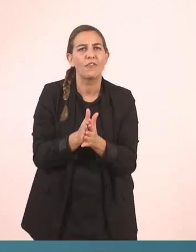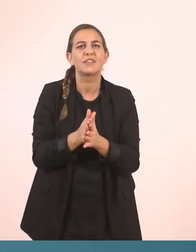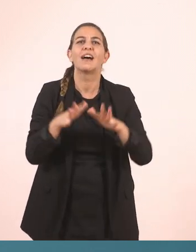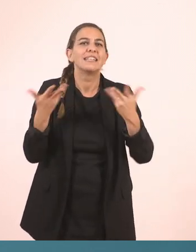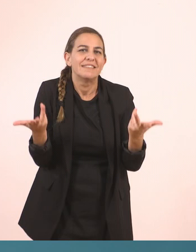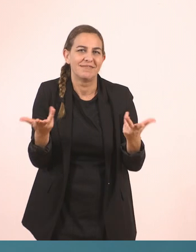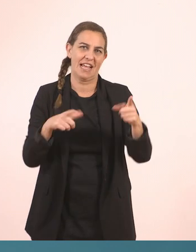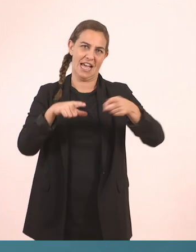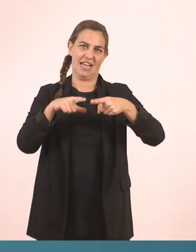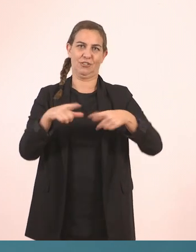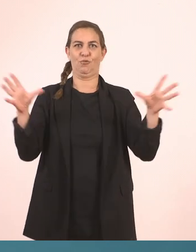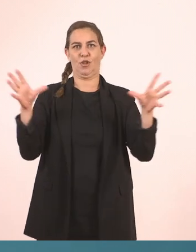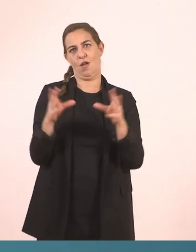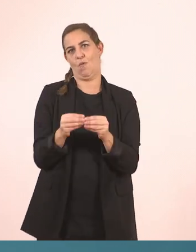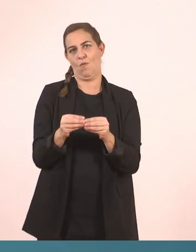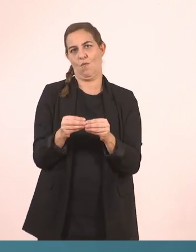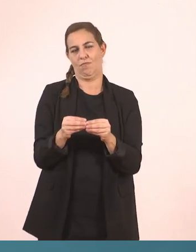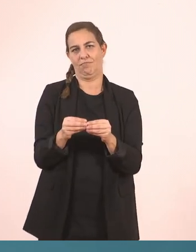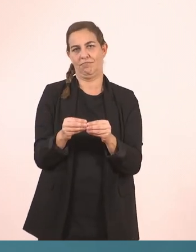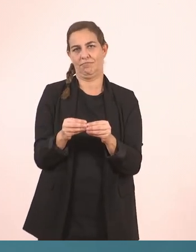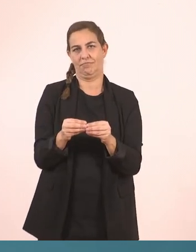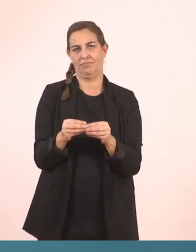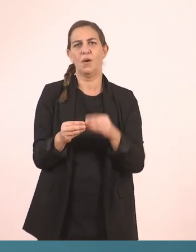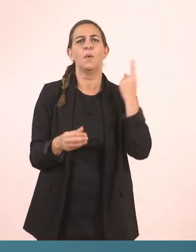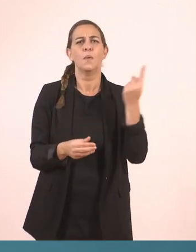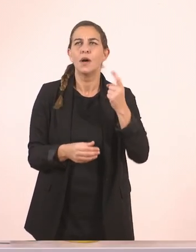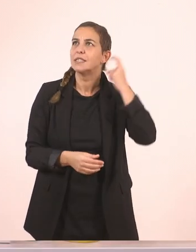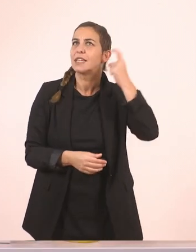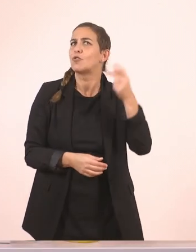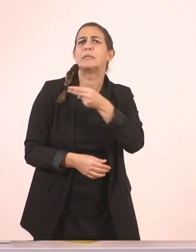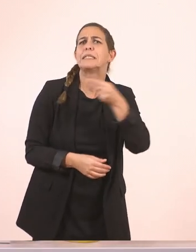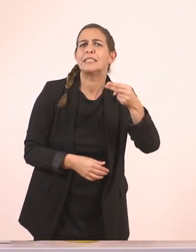αν σκεφτούμε έτσι, τι είναι τα Χριστούγεννα, τι μας θυμίζουν.